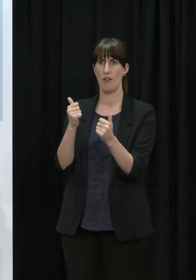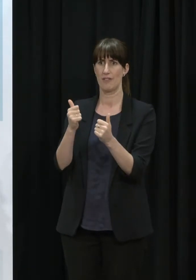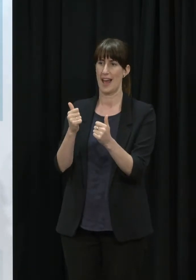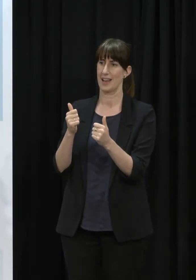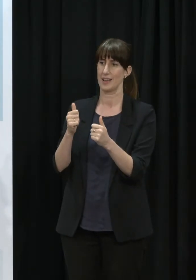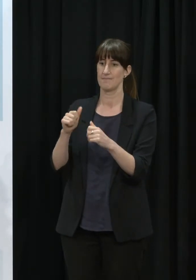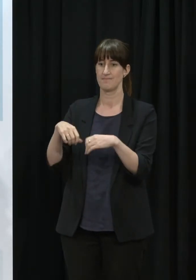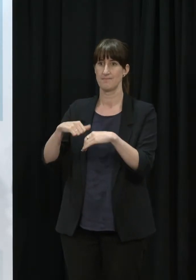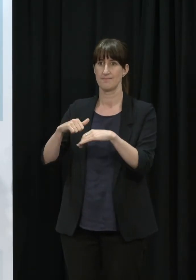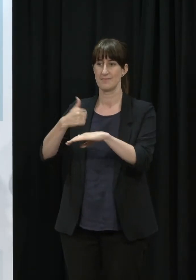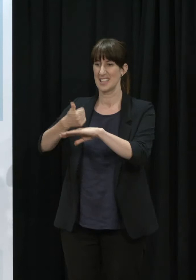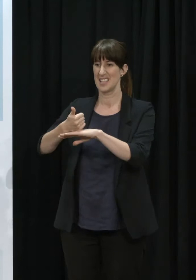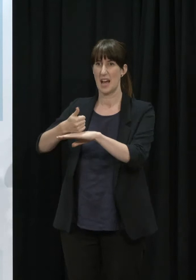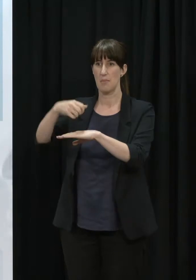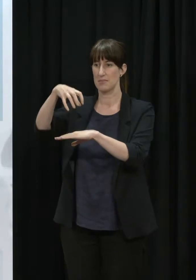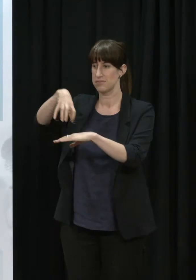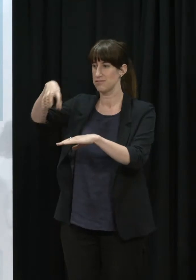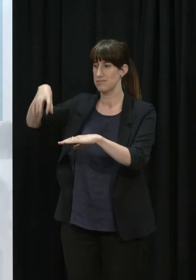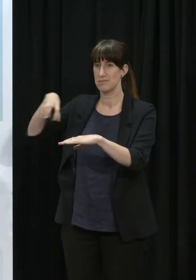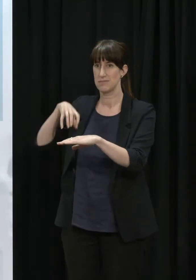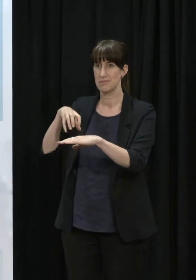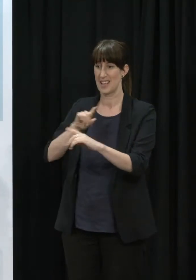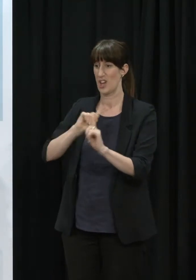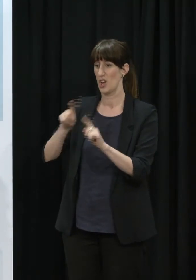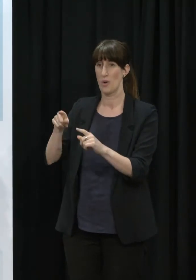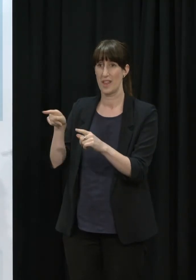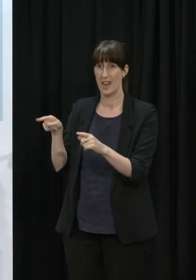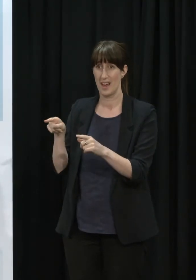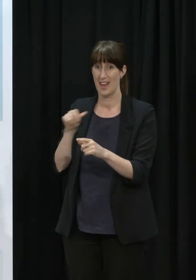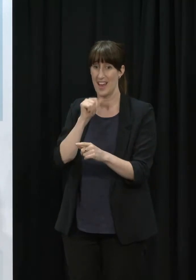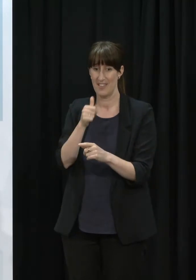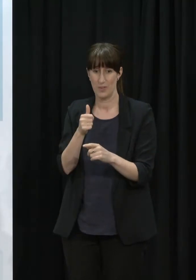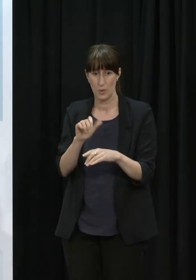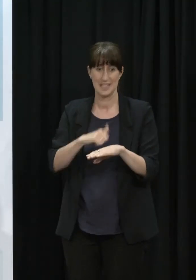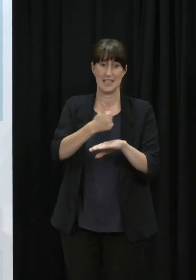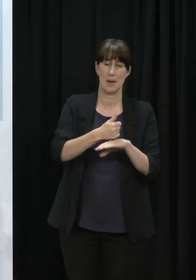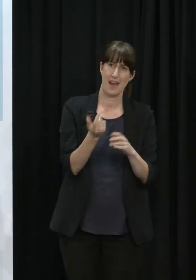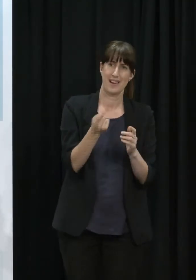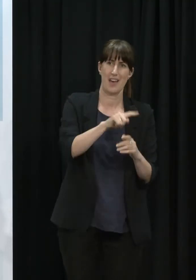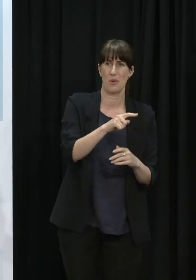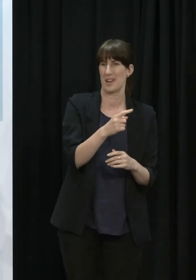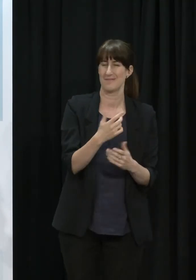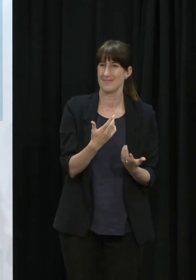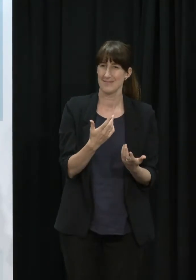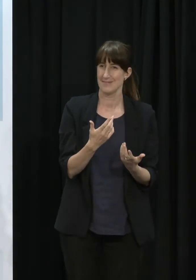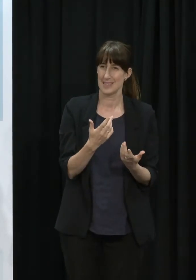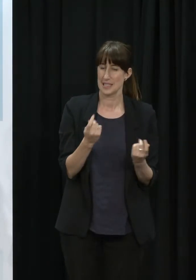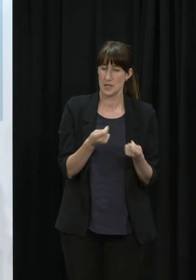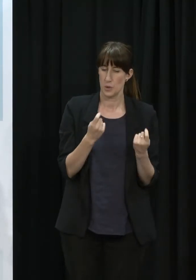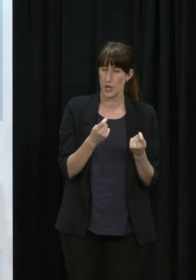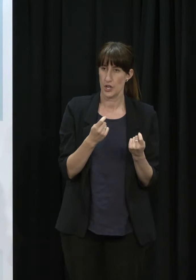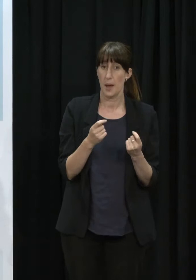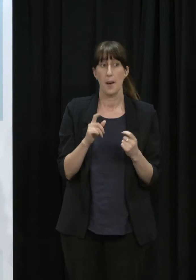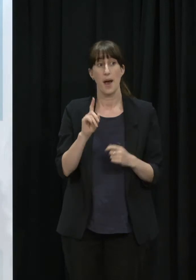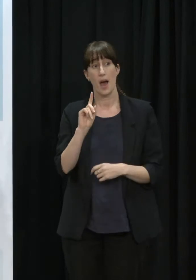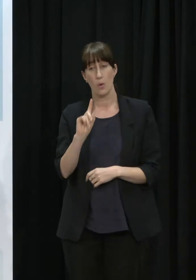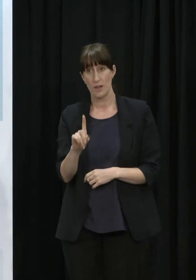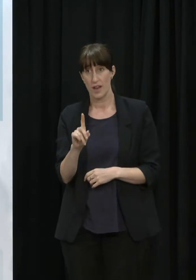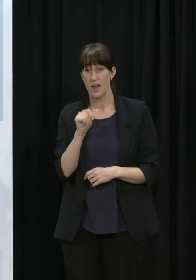kii ka mahia e matou i ia kura na te mea kei etahi kura e whai tikanga. Mena kei roto koe i tetahi taone nui te waahi kei